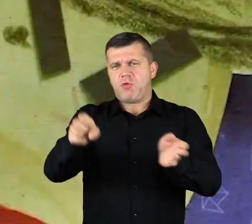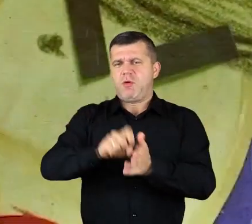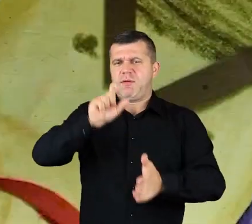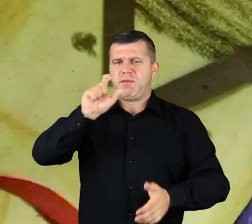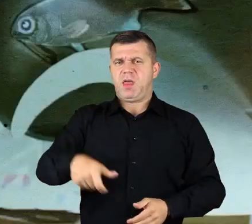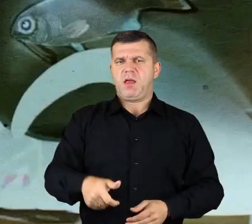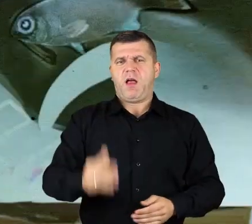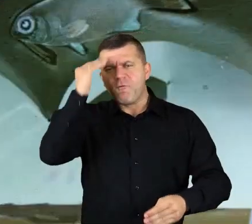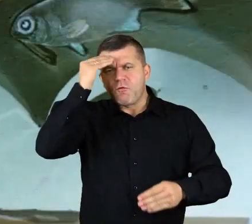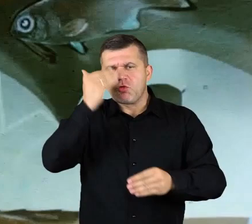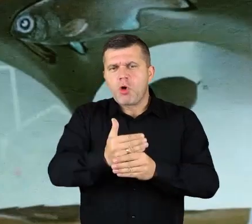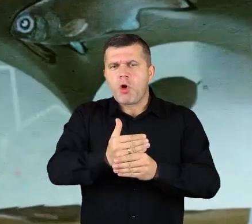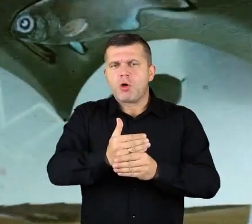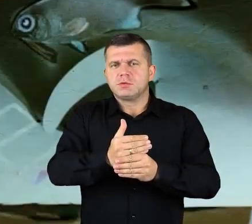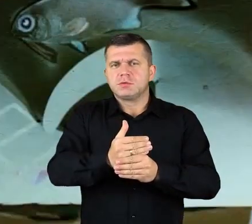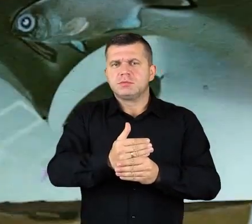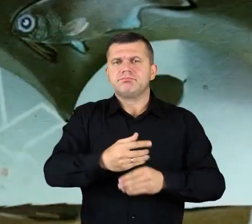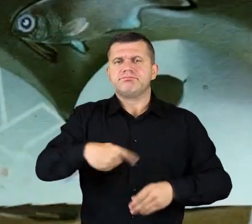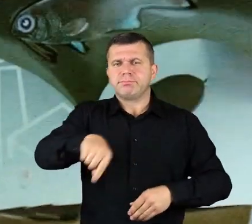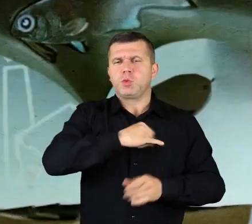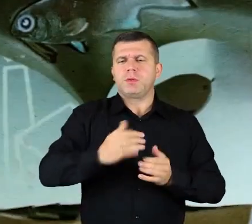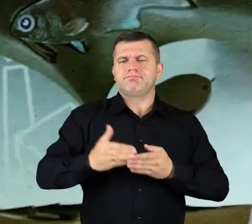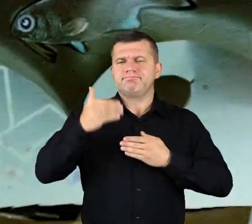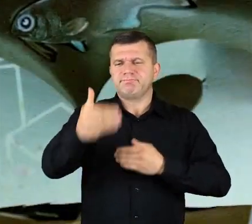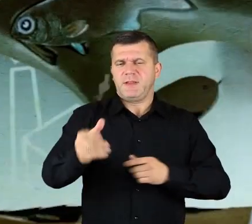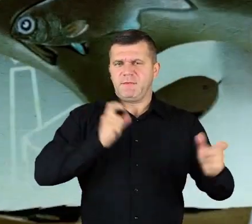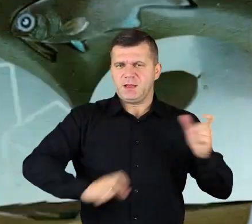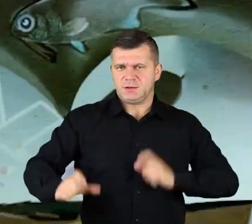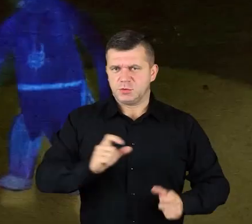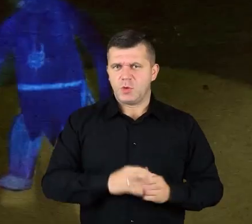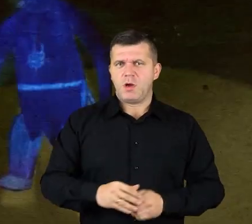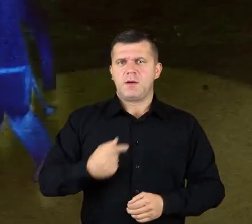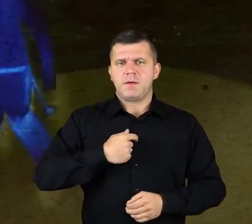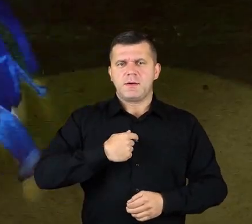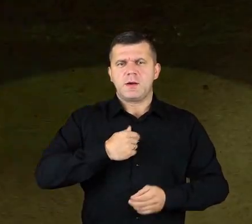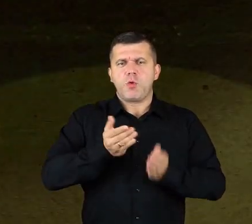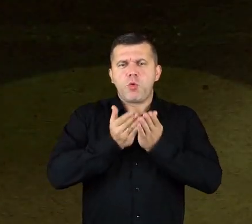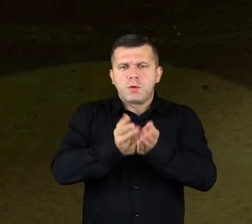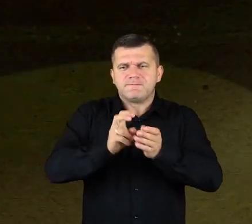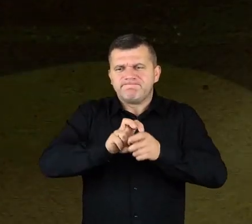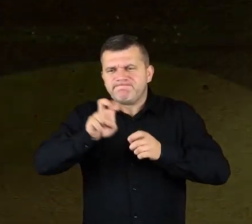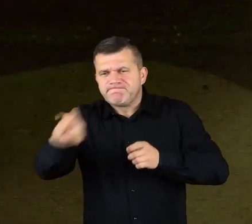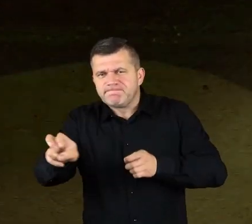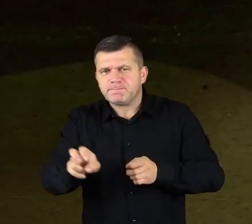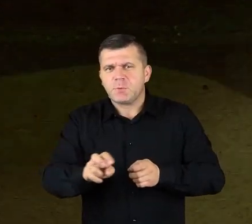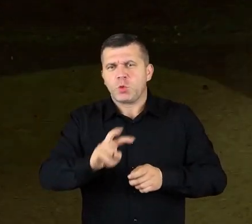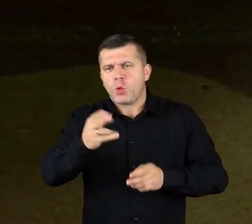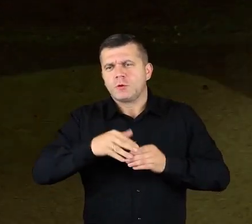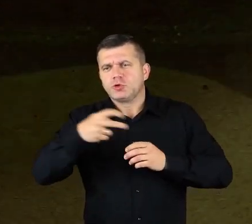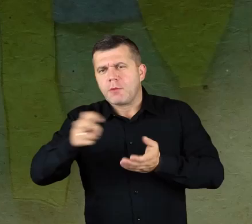W nocy, gdy byli po przeciwnej stronie Wisły, on wymknął się z łodzi i przepłynął na drugą stronę.